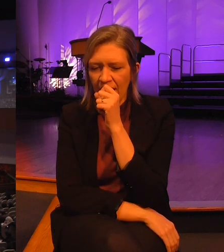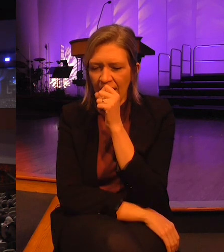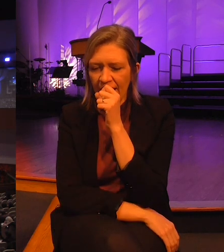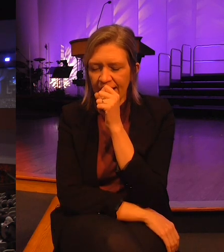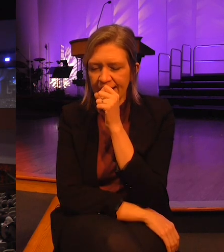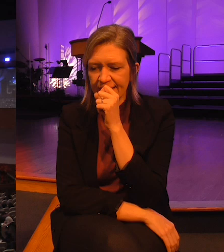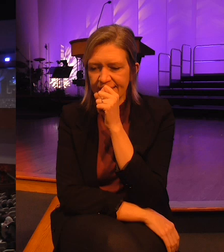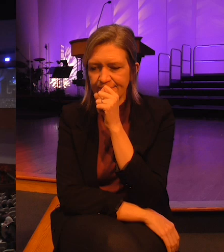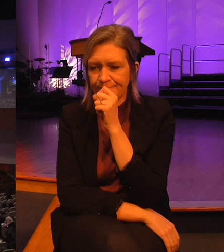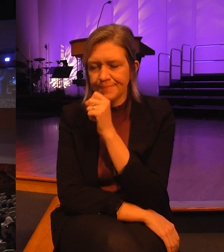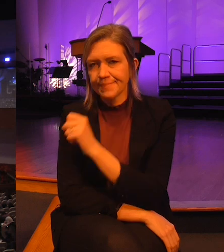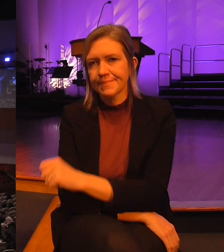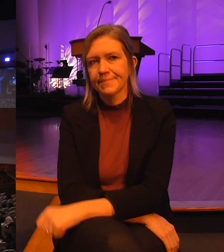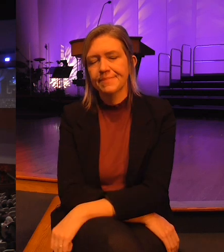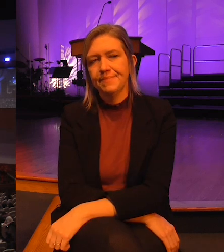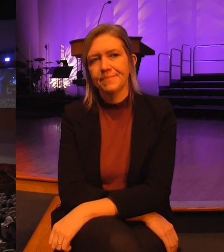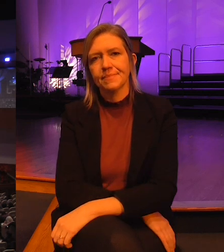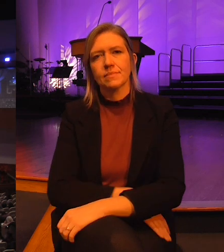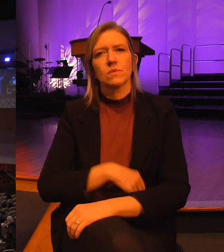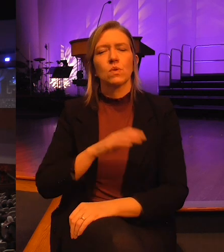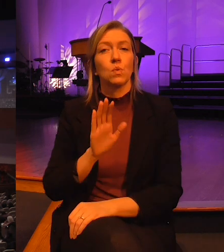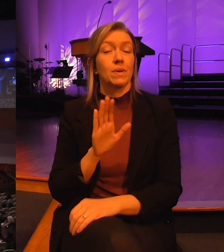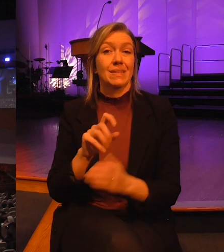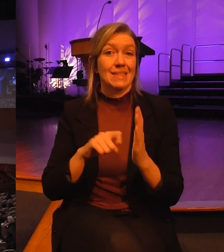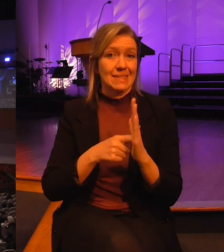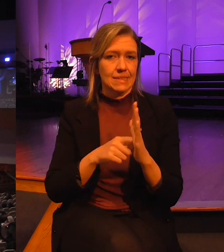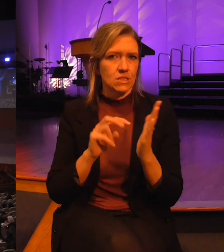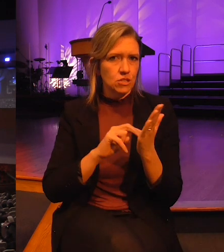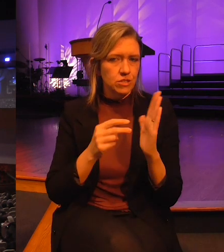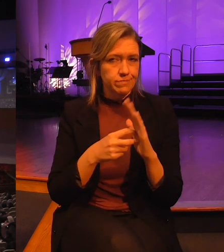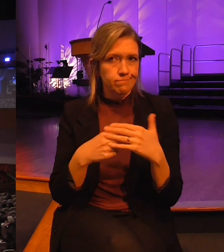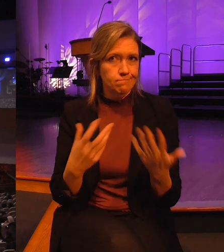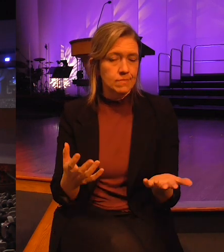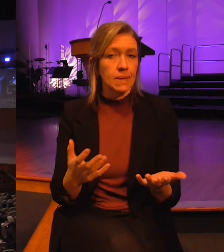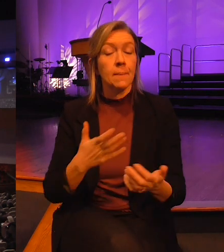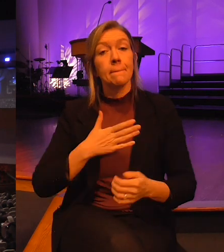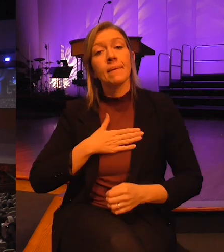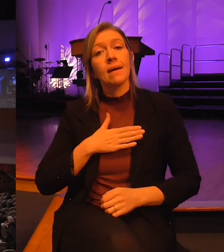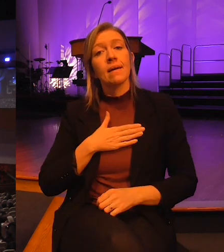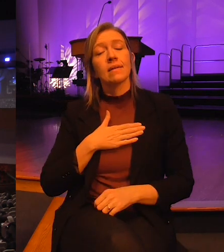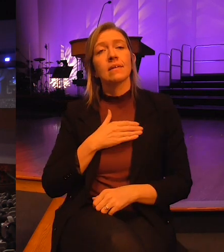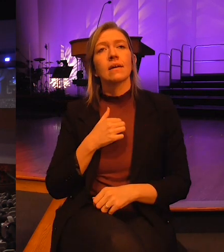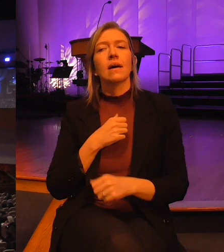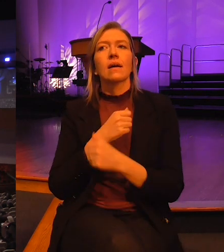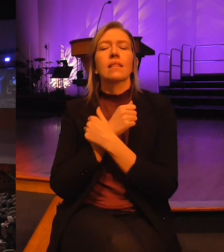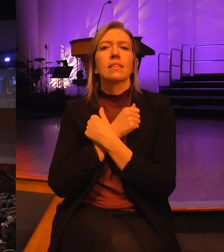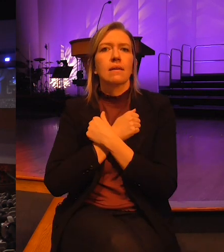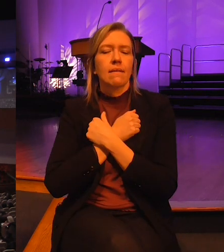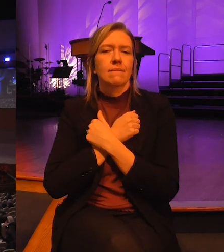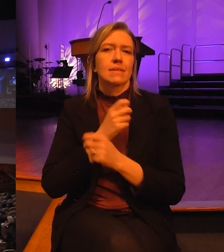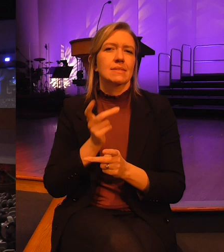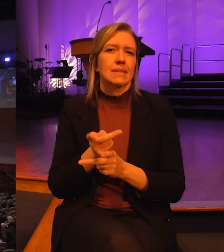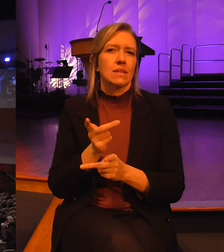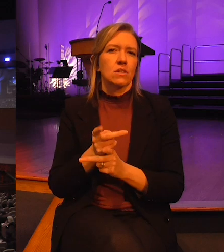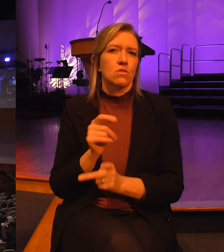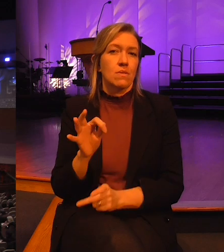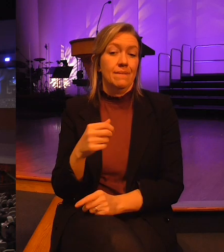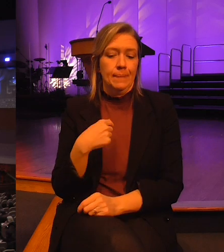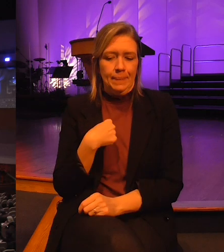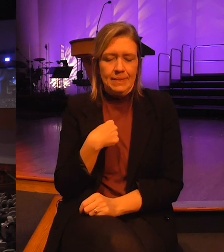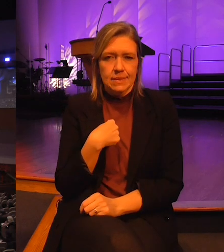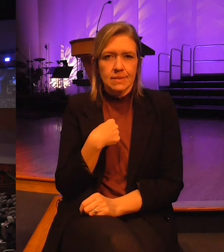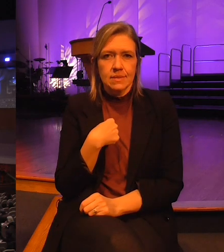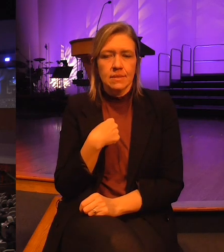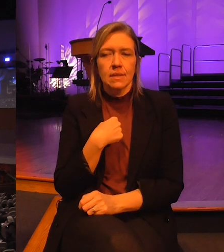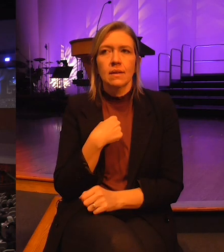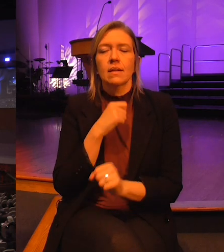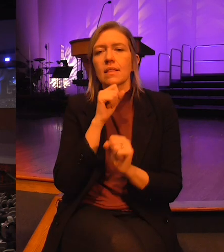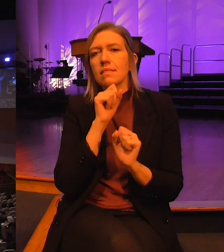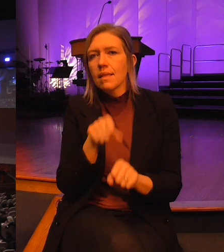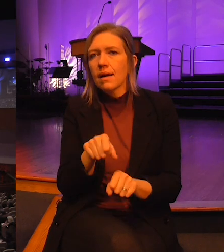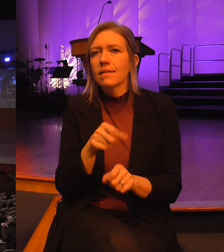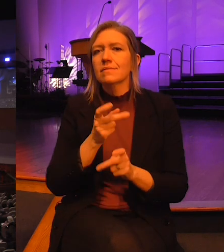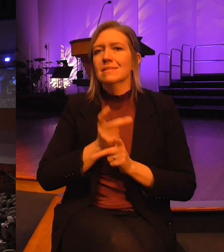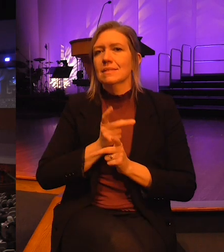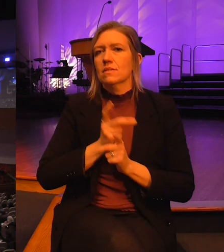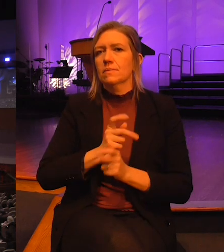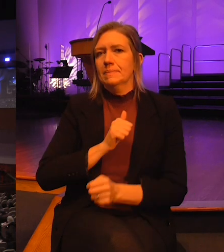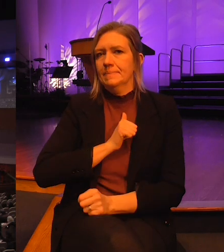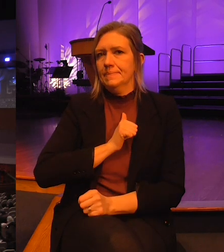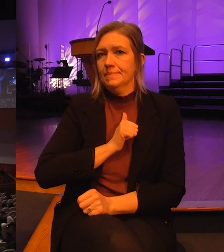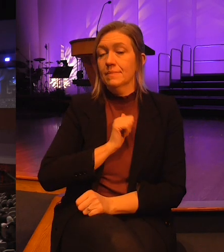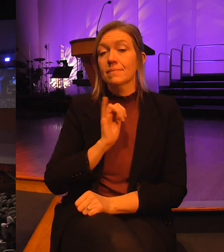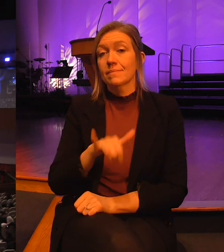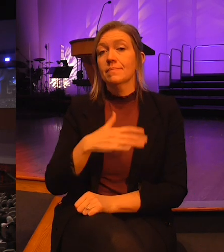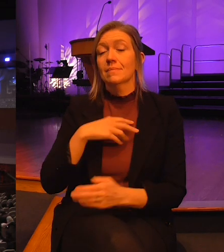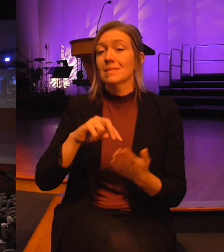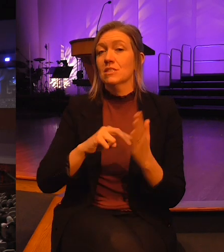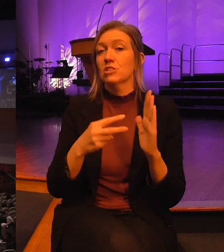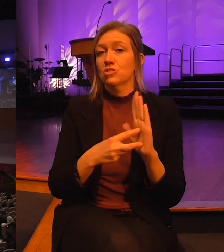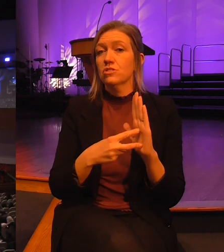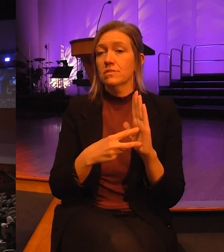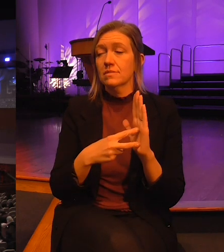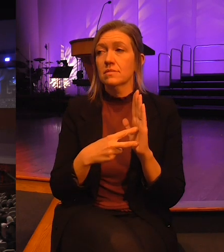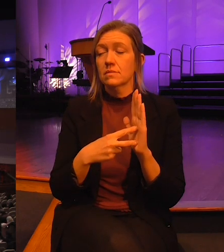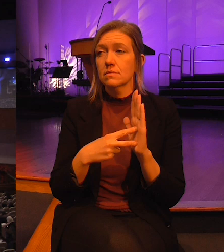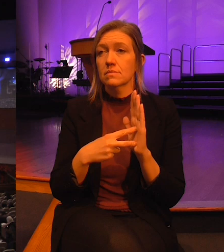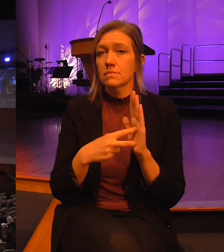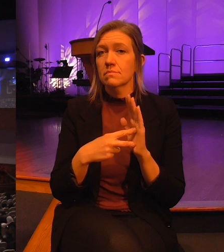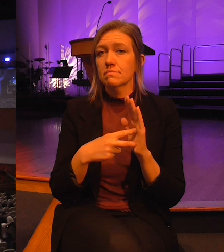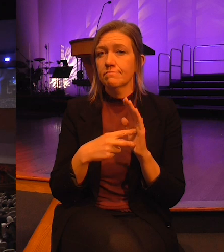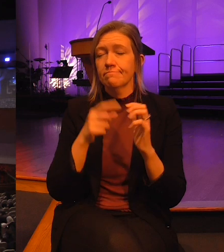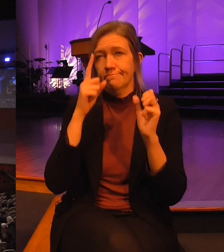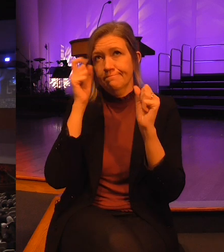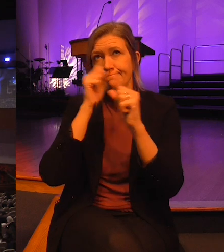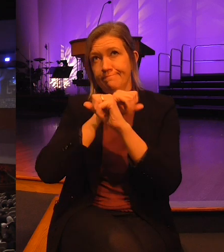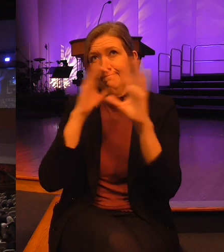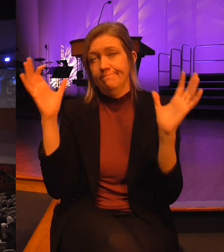cuál es una intención clave la mía es Me encanta cuidarme Me encanta cuidarme es mi intención clave